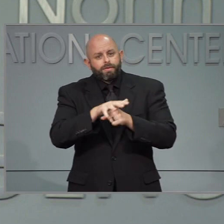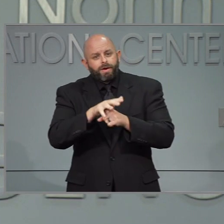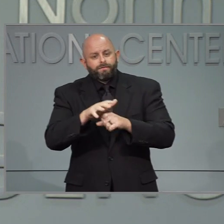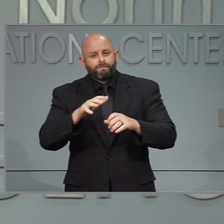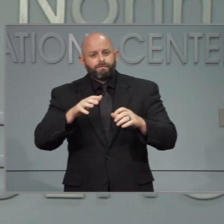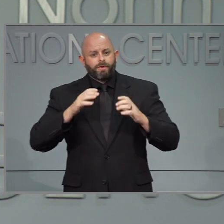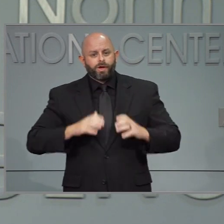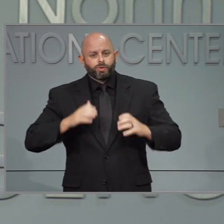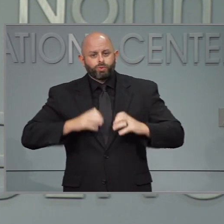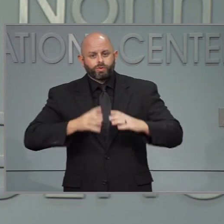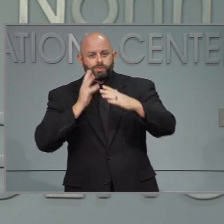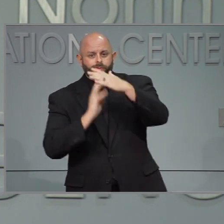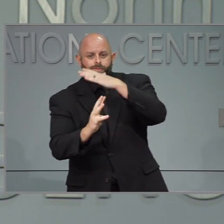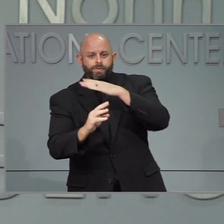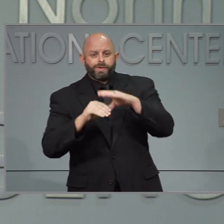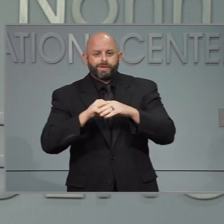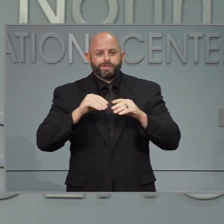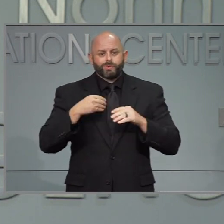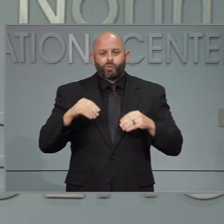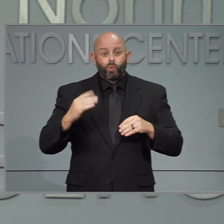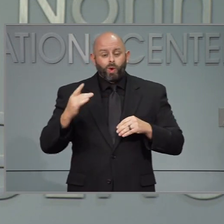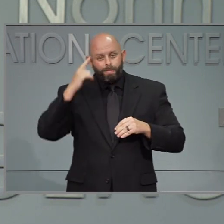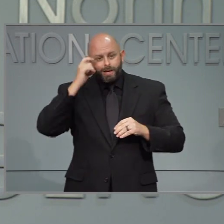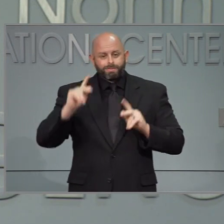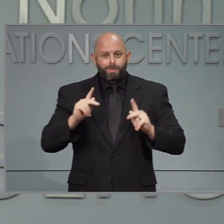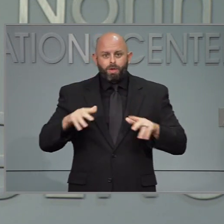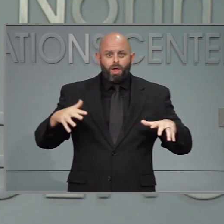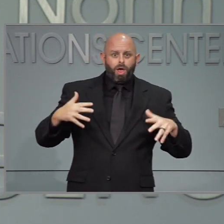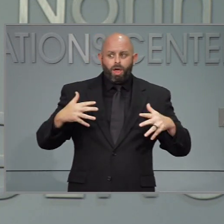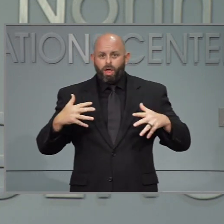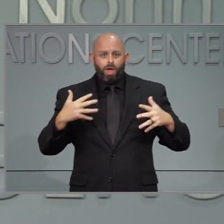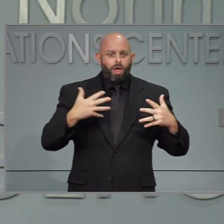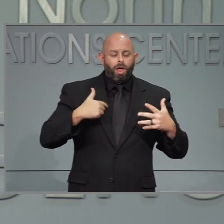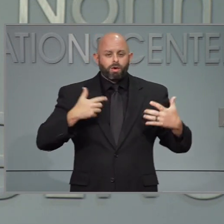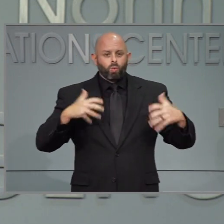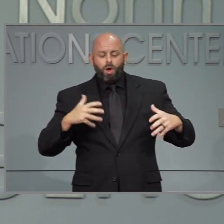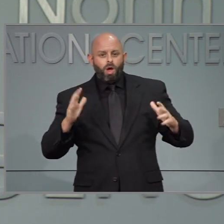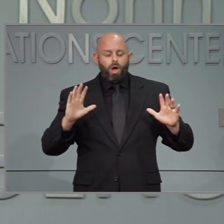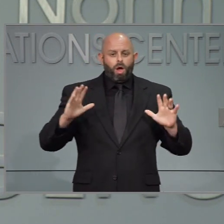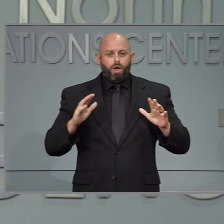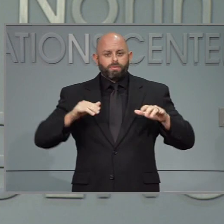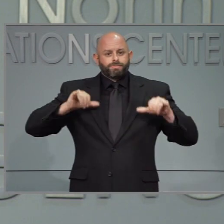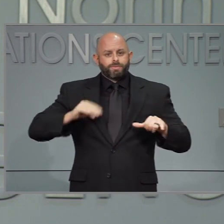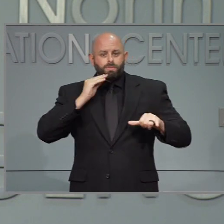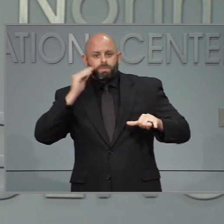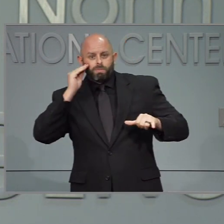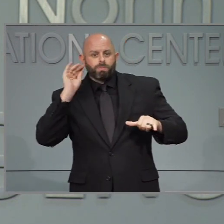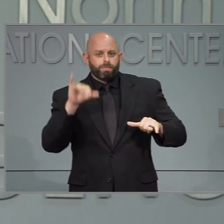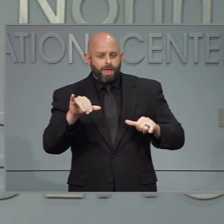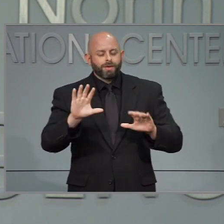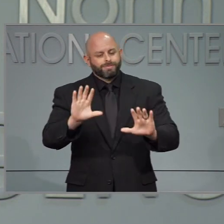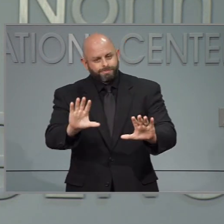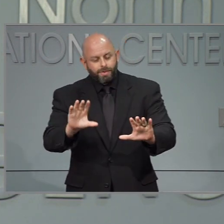muchos negocios no tienen suficientes clientes, porque muchas personas no se tienen seguro, no se sienten seguras